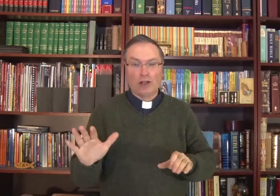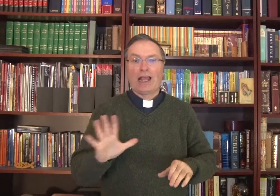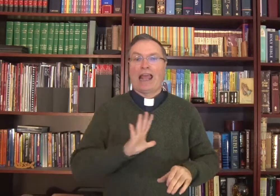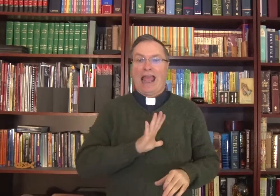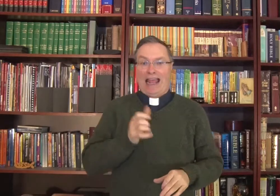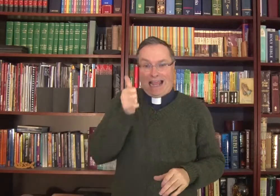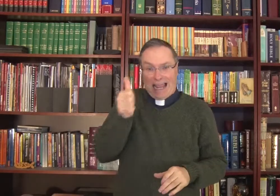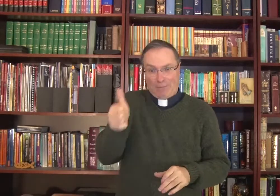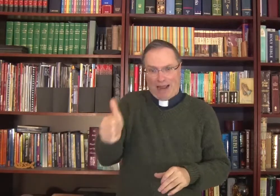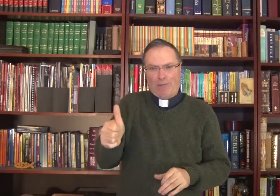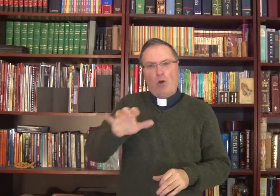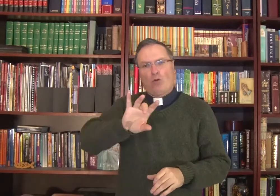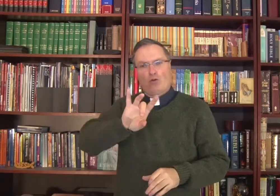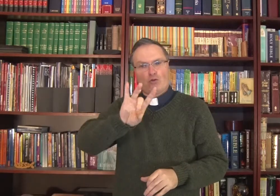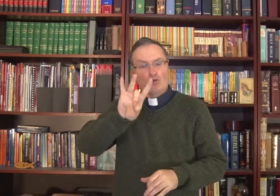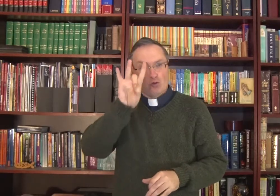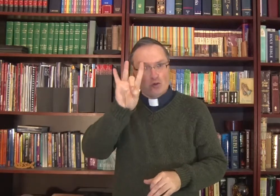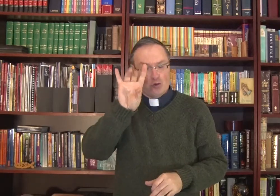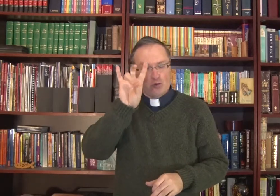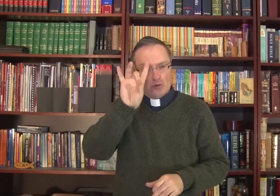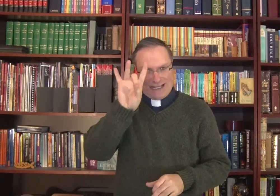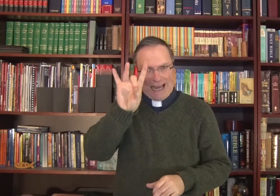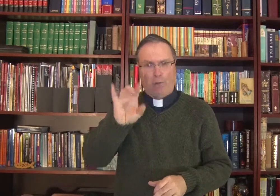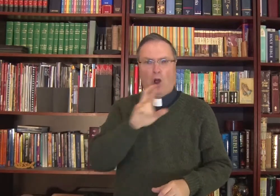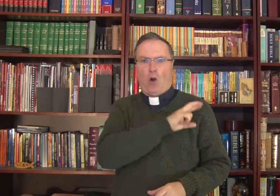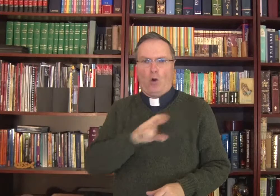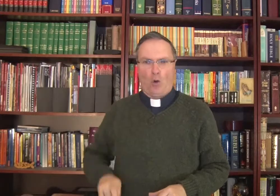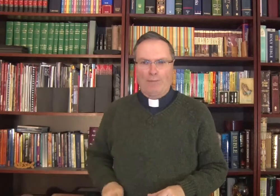elle est elle-même un huitième roi;